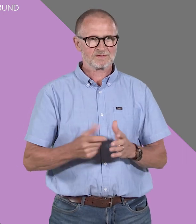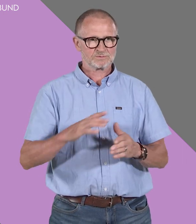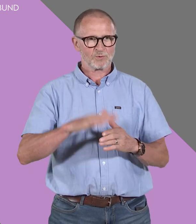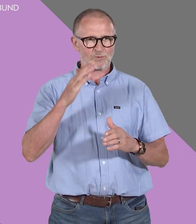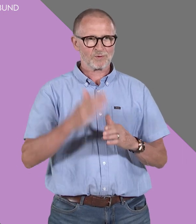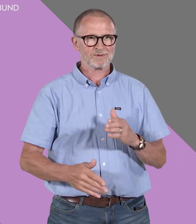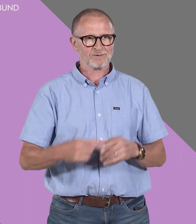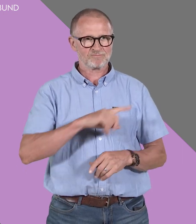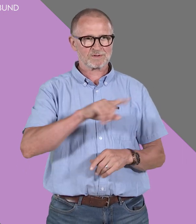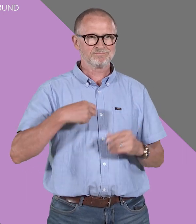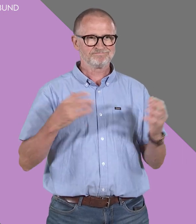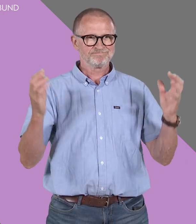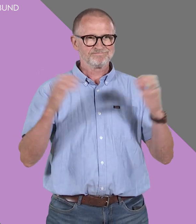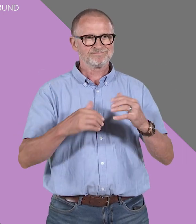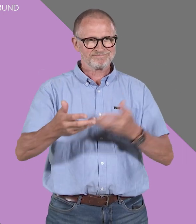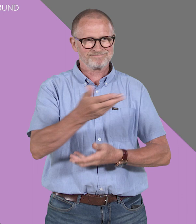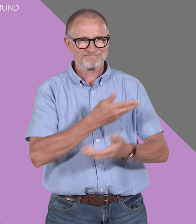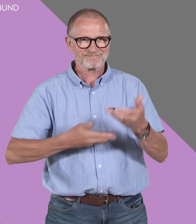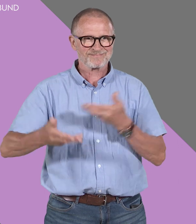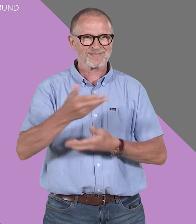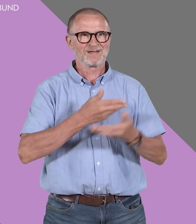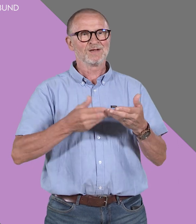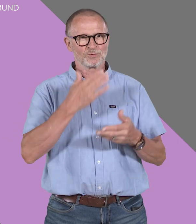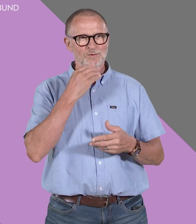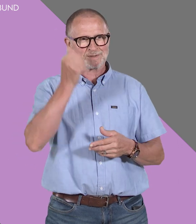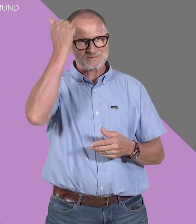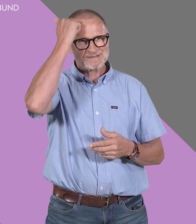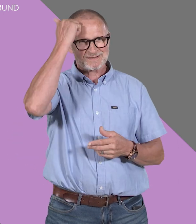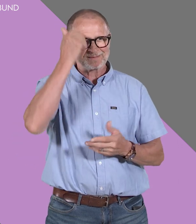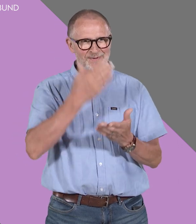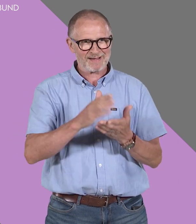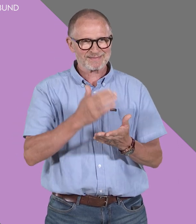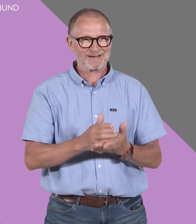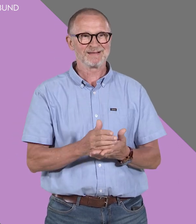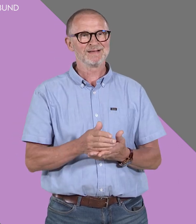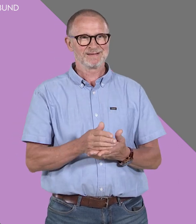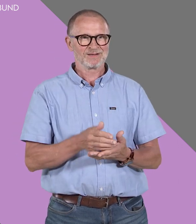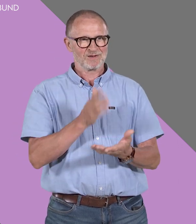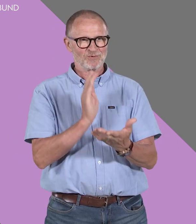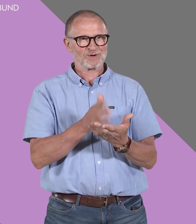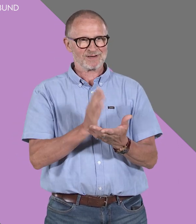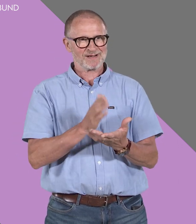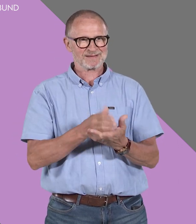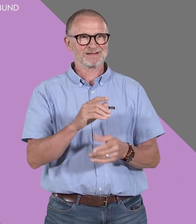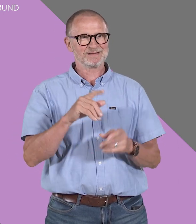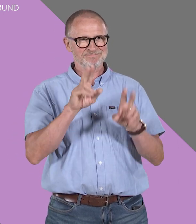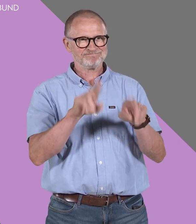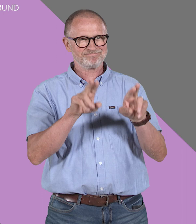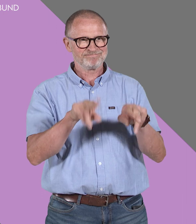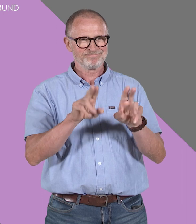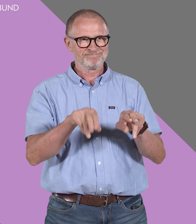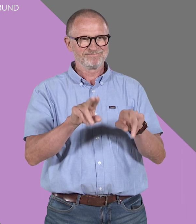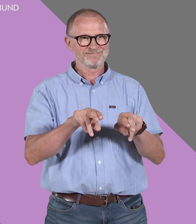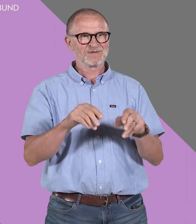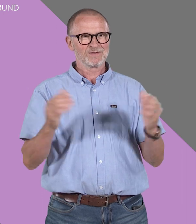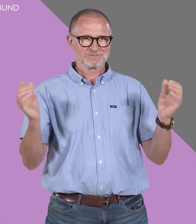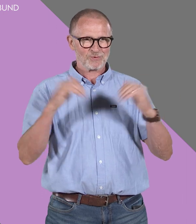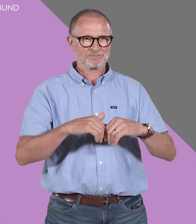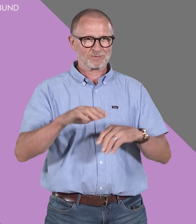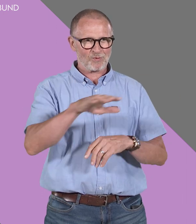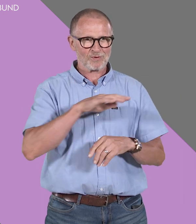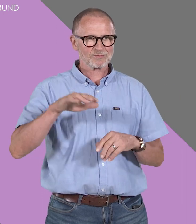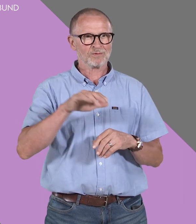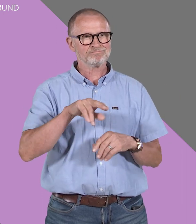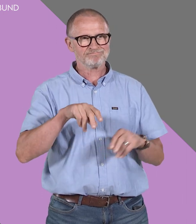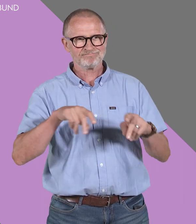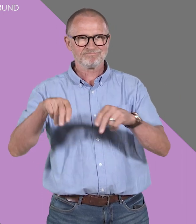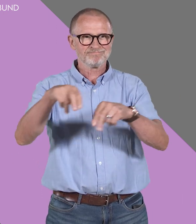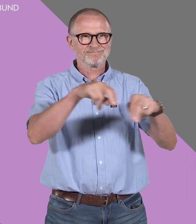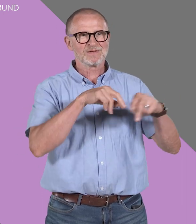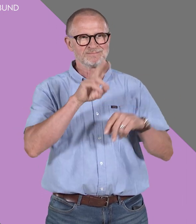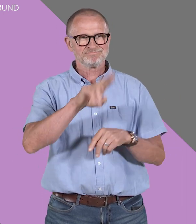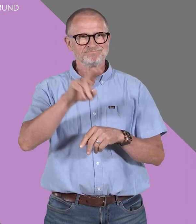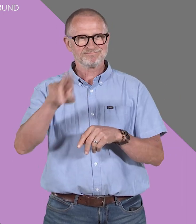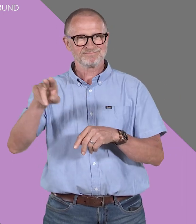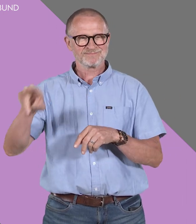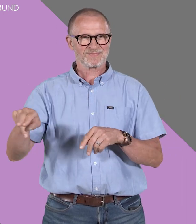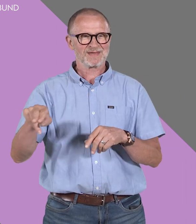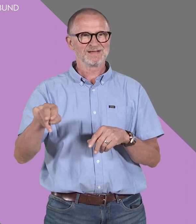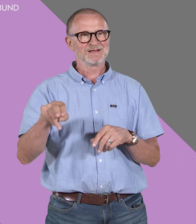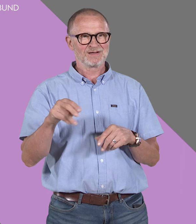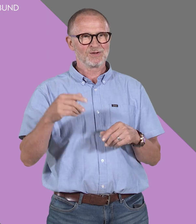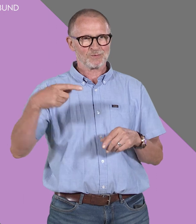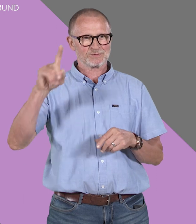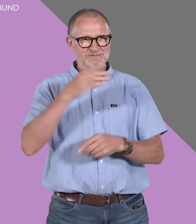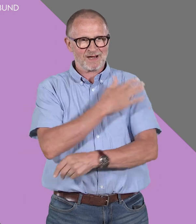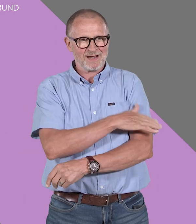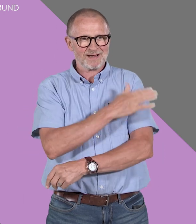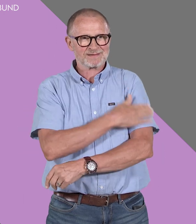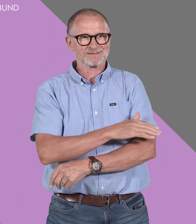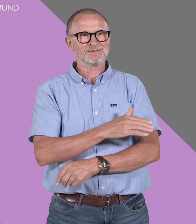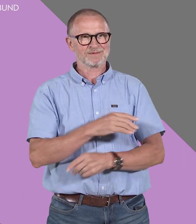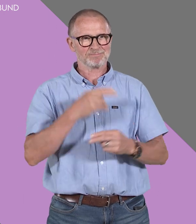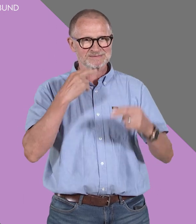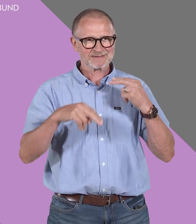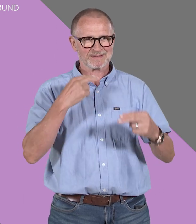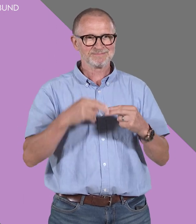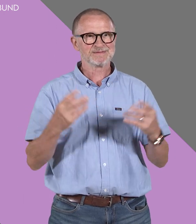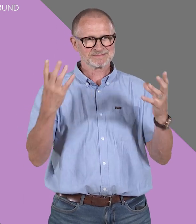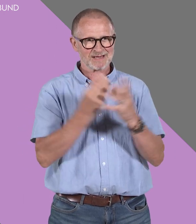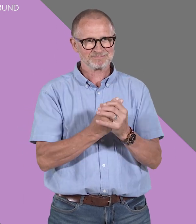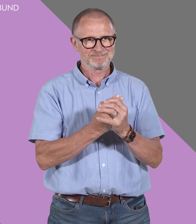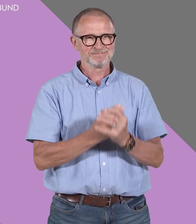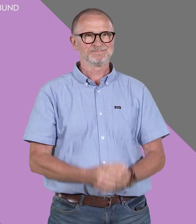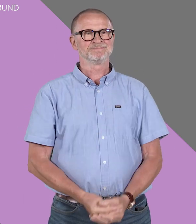Under veckoslutet finns det tid för samvaro, goda minnen, föreläsningar, rundvandring på gravgården, gudstjänst och middag.